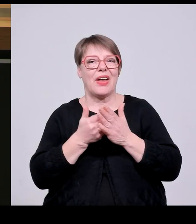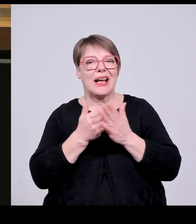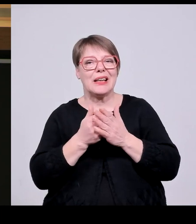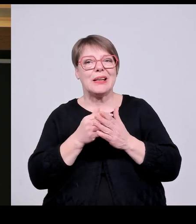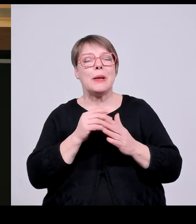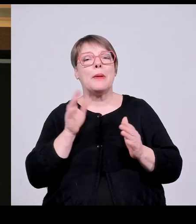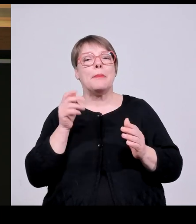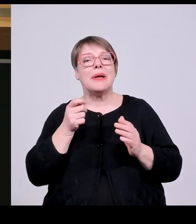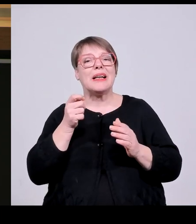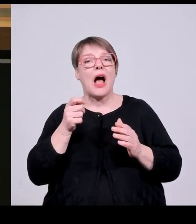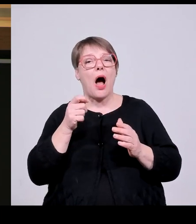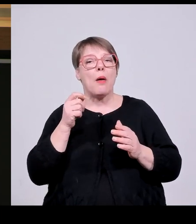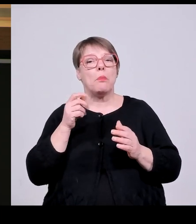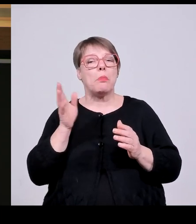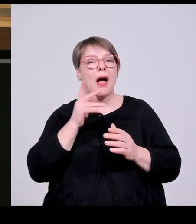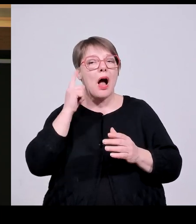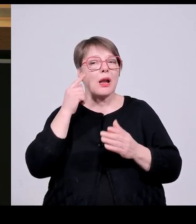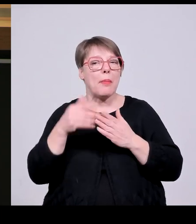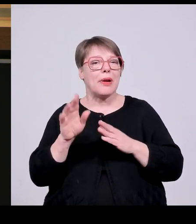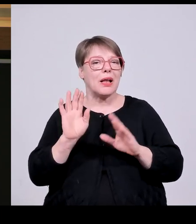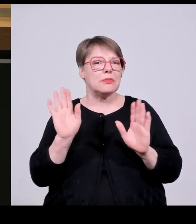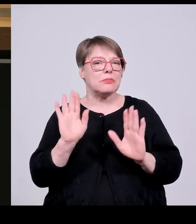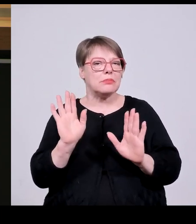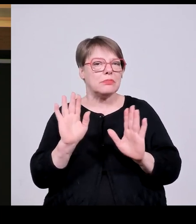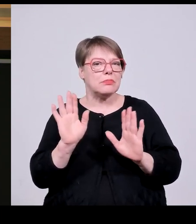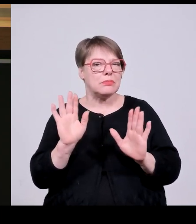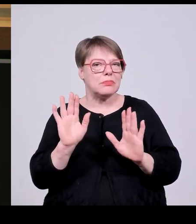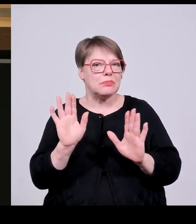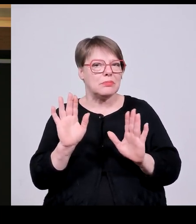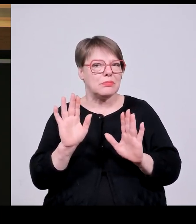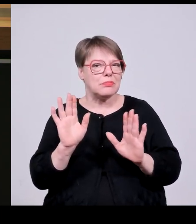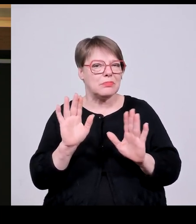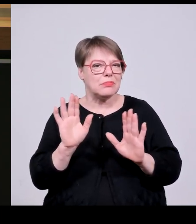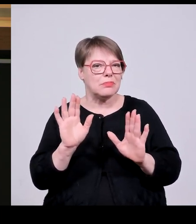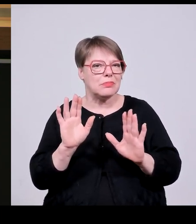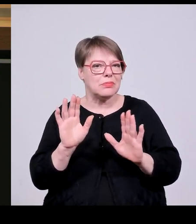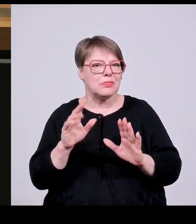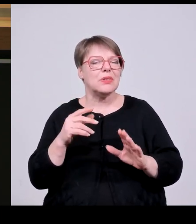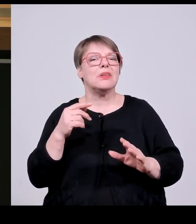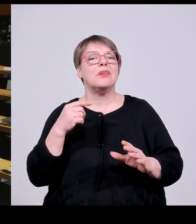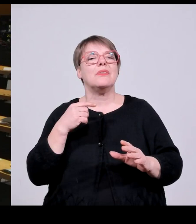Sinne, dass hier der völlig nutzlosen sogenannten Wohnraumversorgung Berlin, die